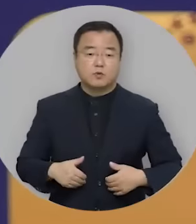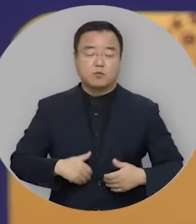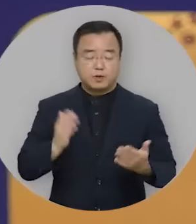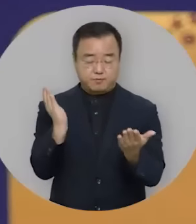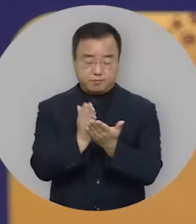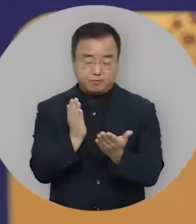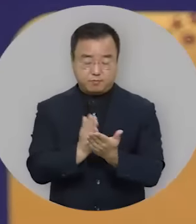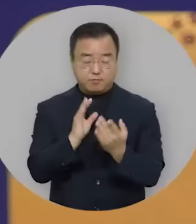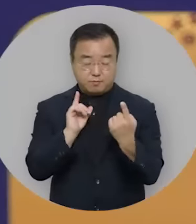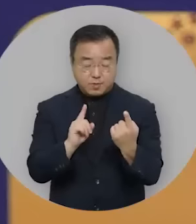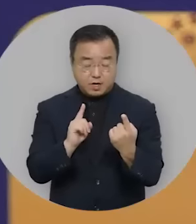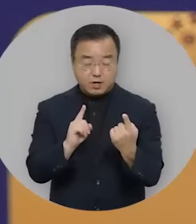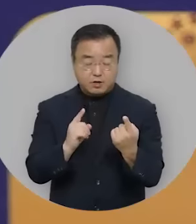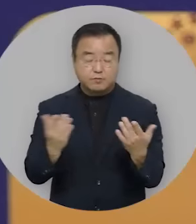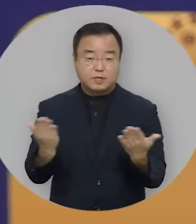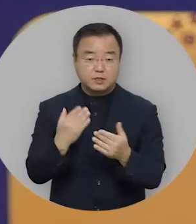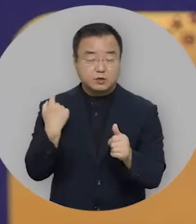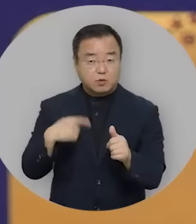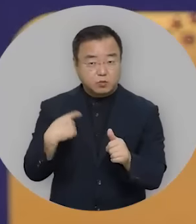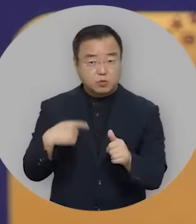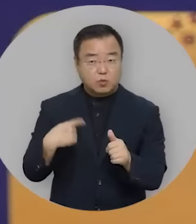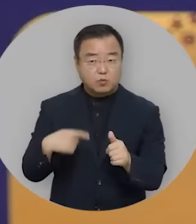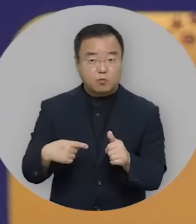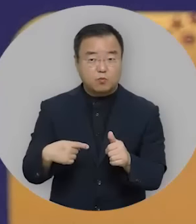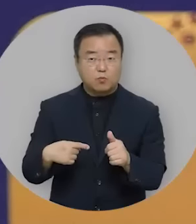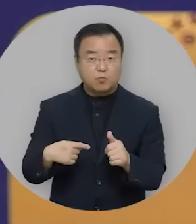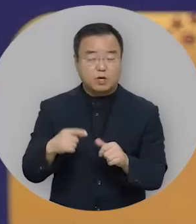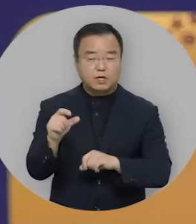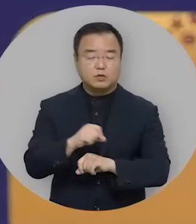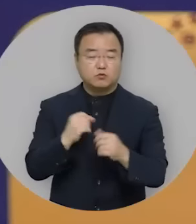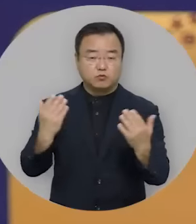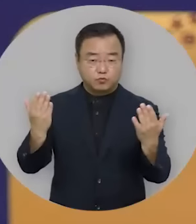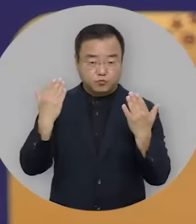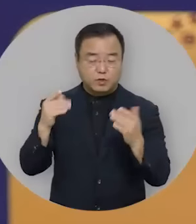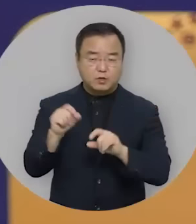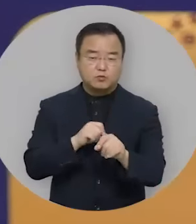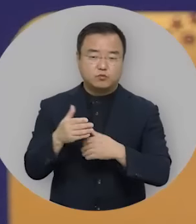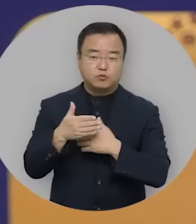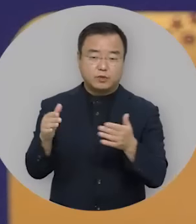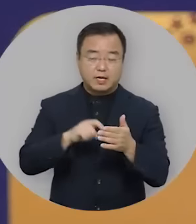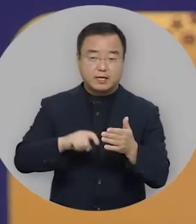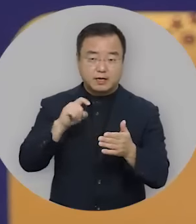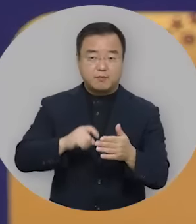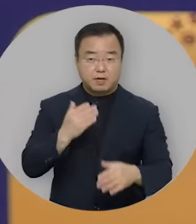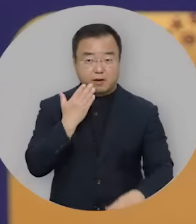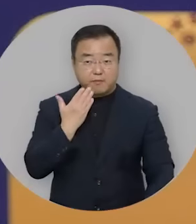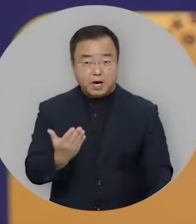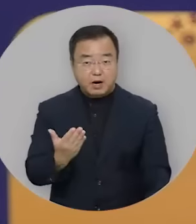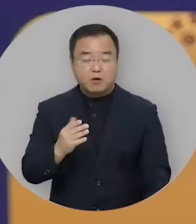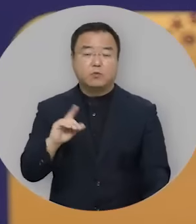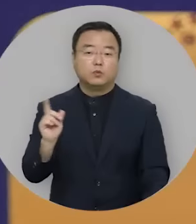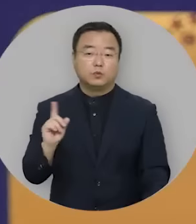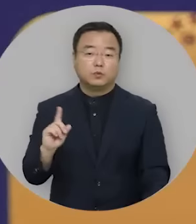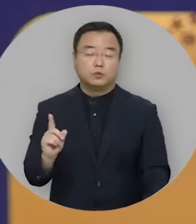맞춤형의 직업교육이 특수학교나 또 특수학급에서 가능한지 한번 여쭤보고 싶습니다.